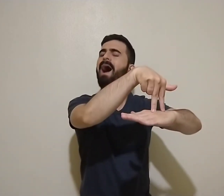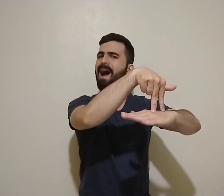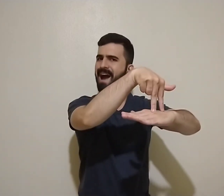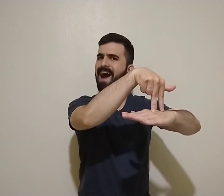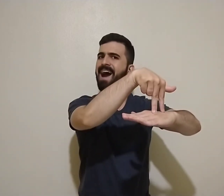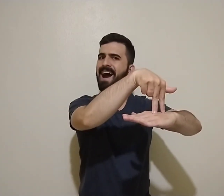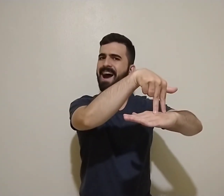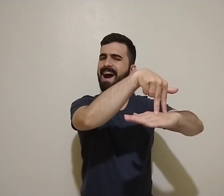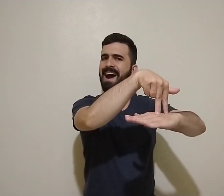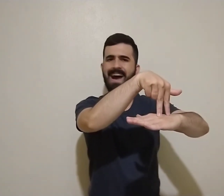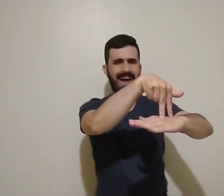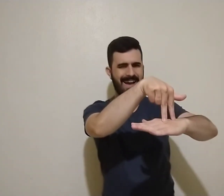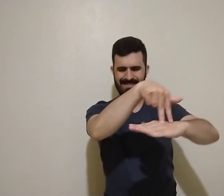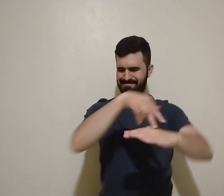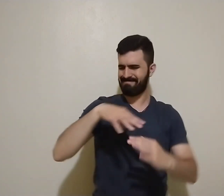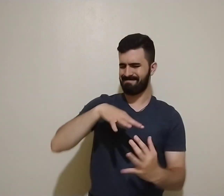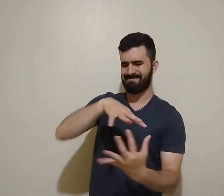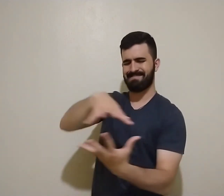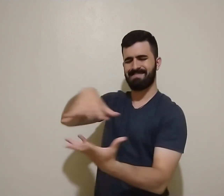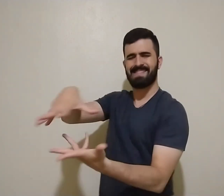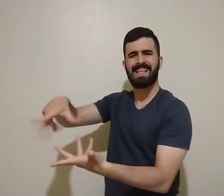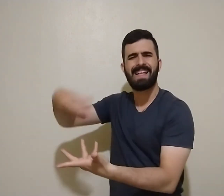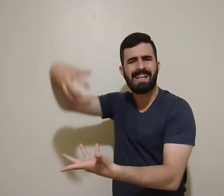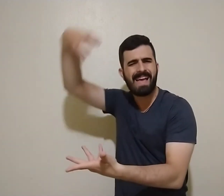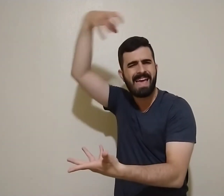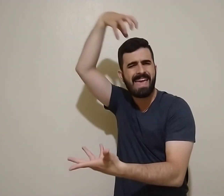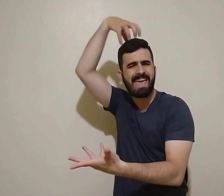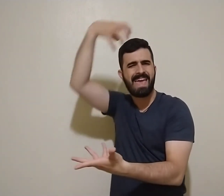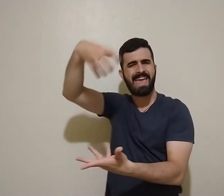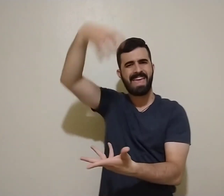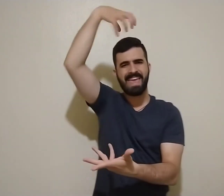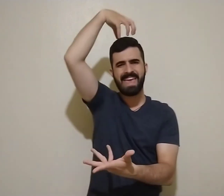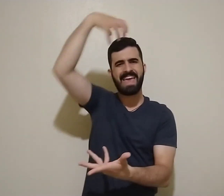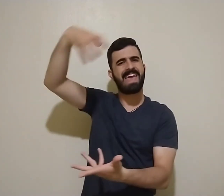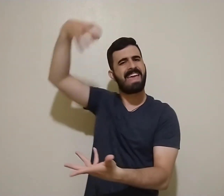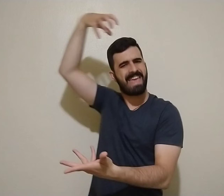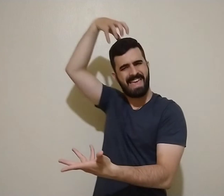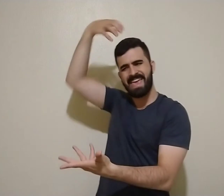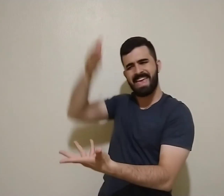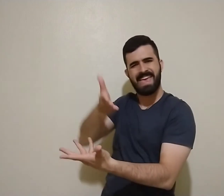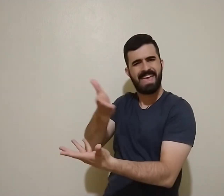o soberano dos reis da terra.